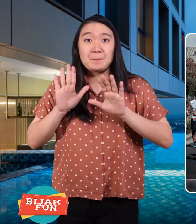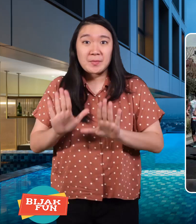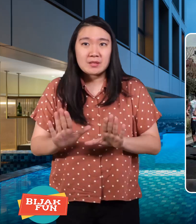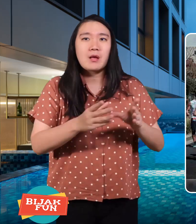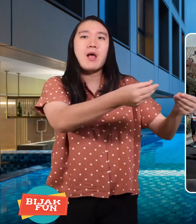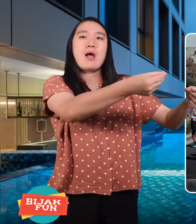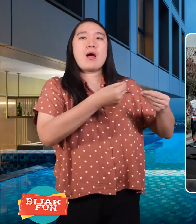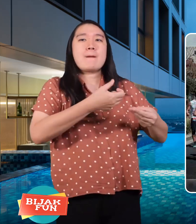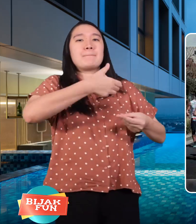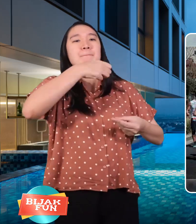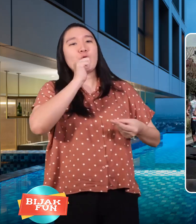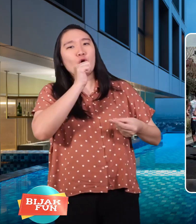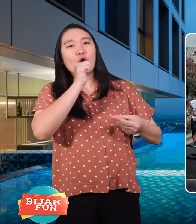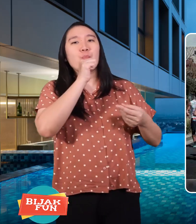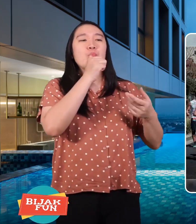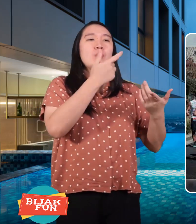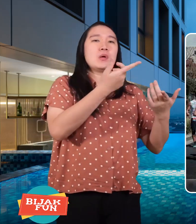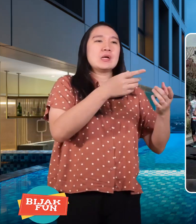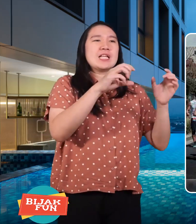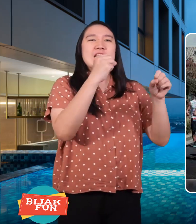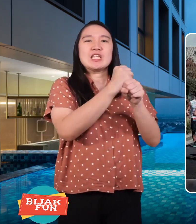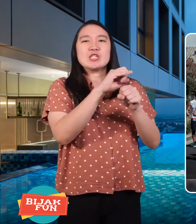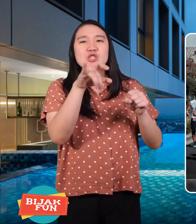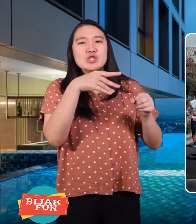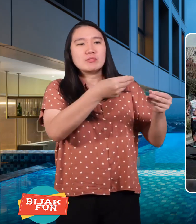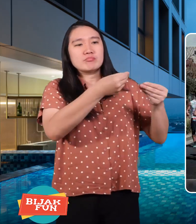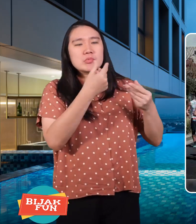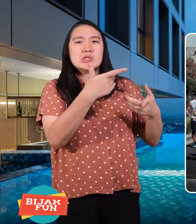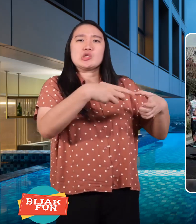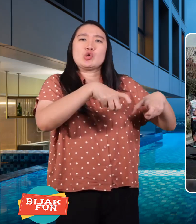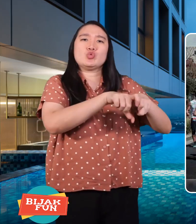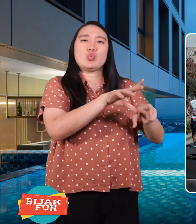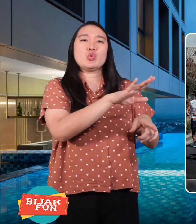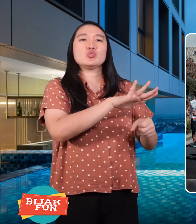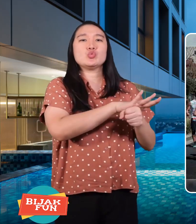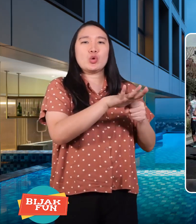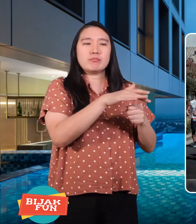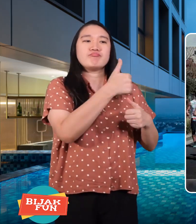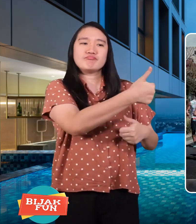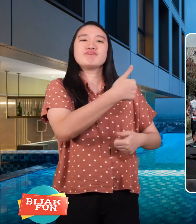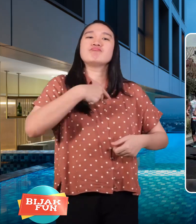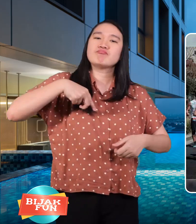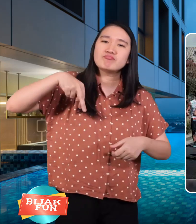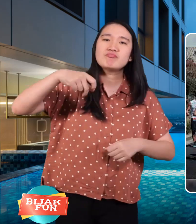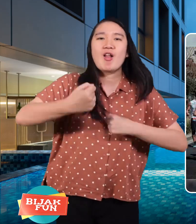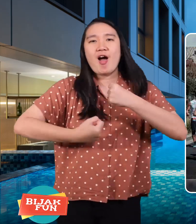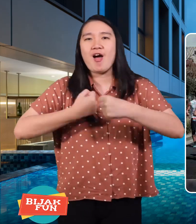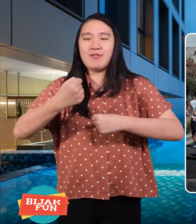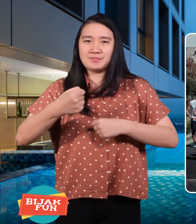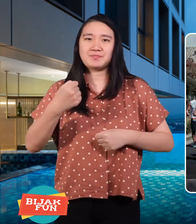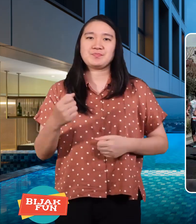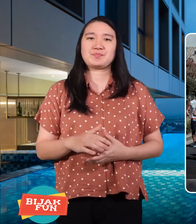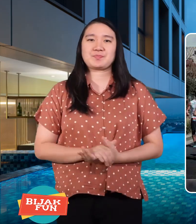dan berhenti itu dikasih minum air dan gizi yang sesuai dan secukupnya.